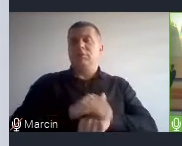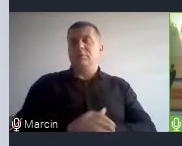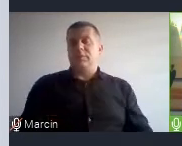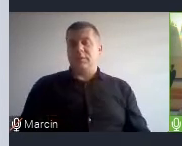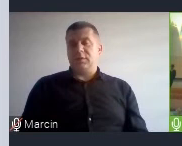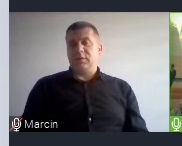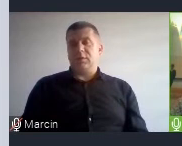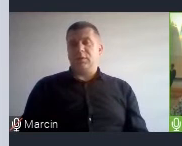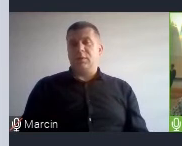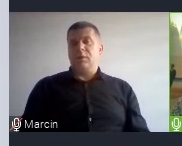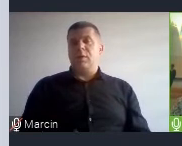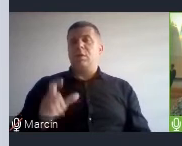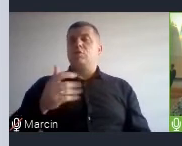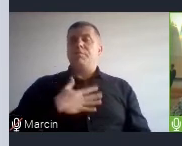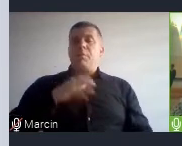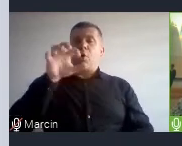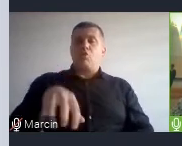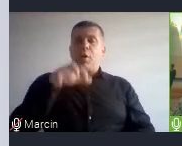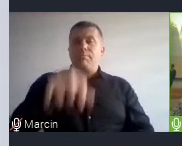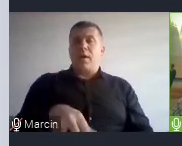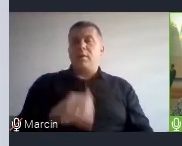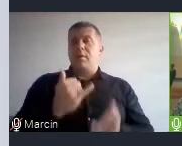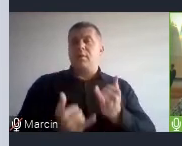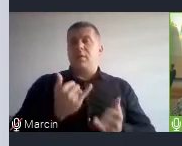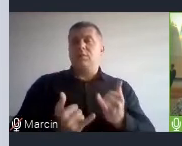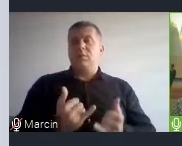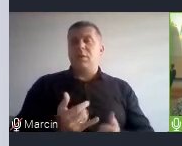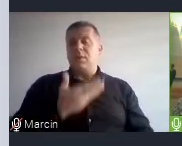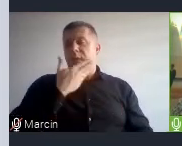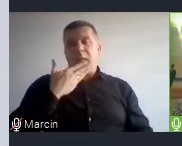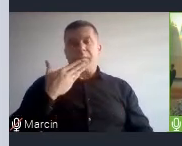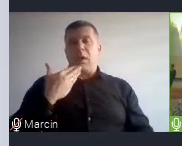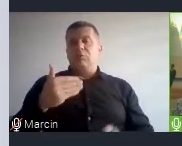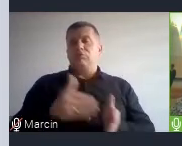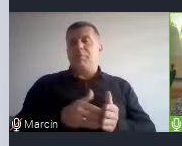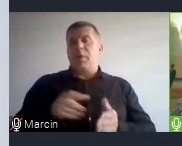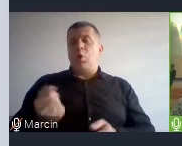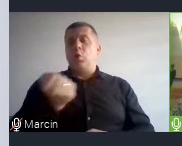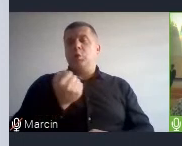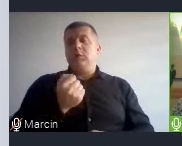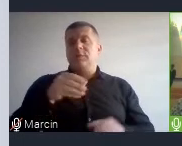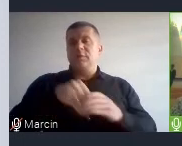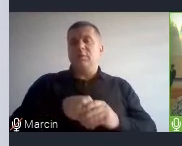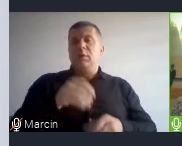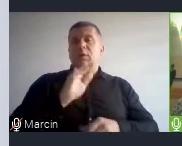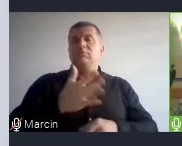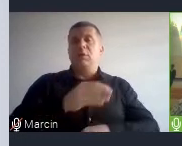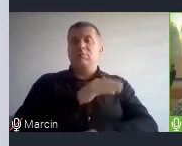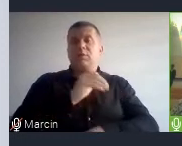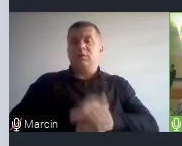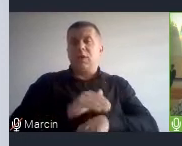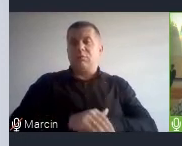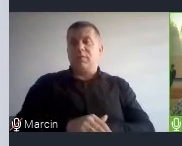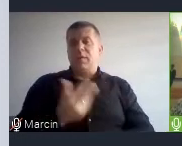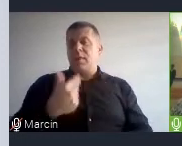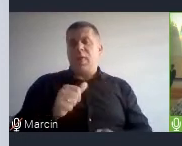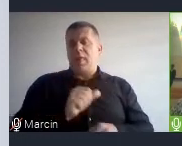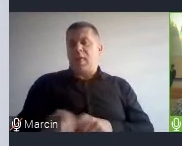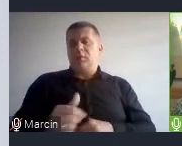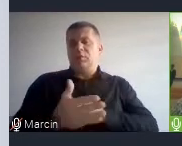Posiadanie określonej koparki, jeśli nie będzie trzeba jej używać w przedmiocie zamówienia, absolutnie nie jest uzasadnione.